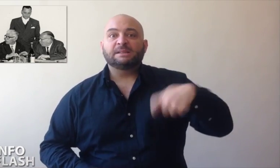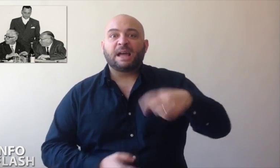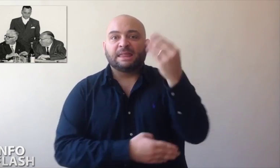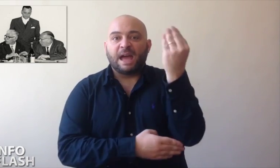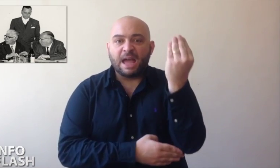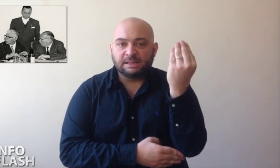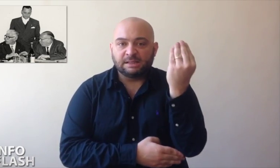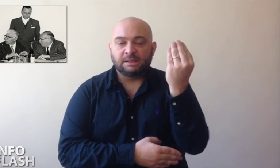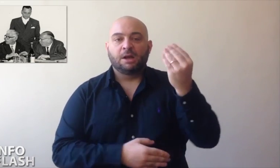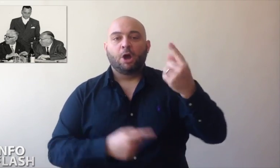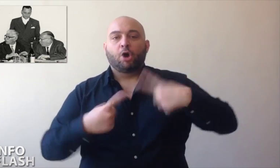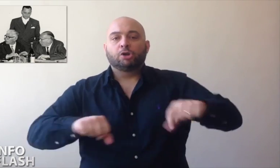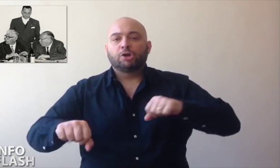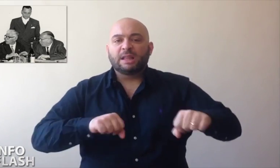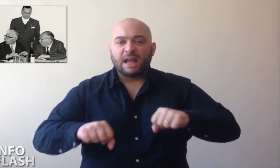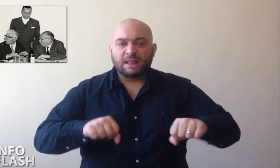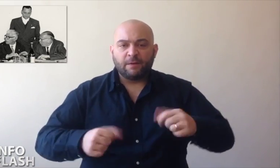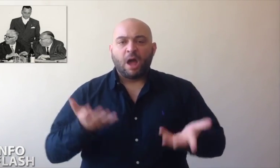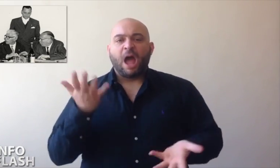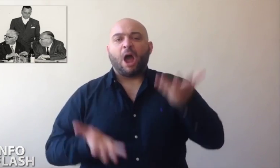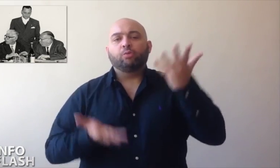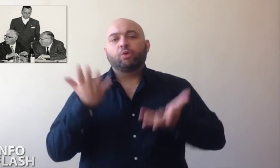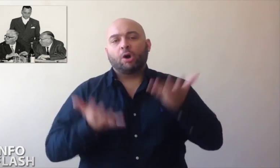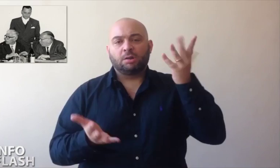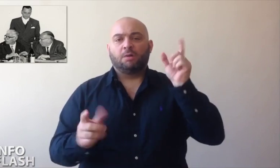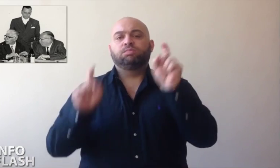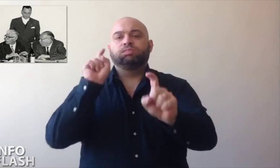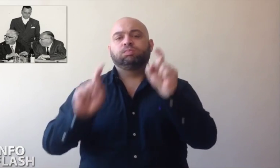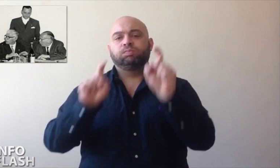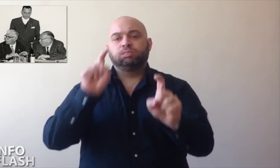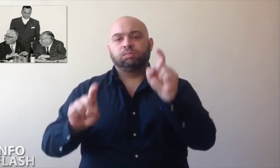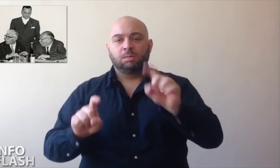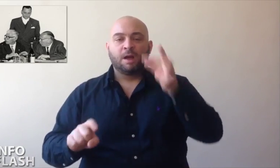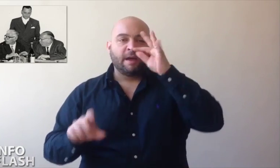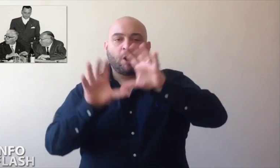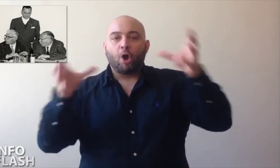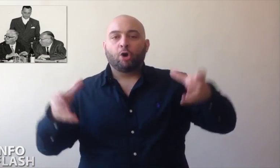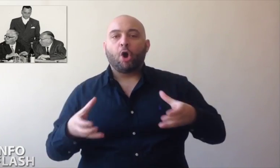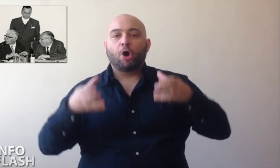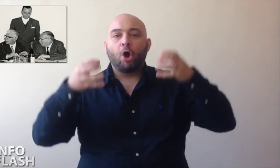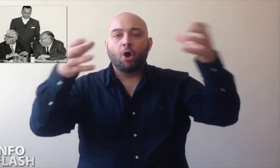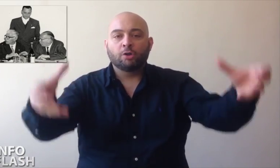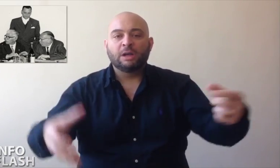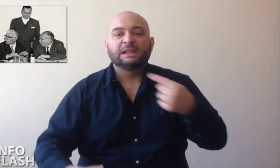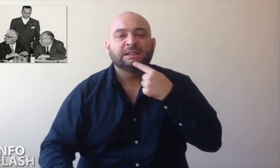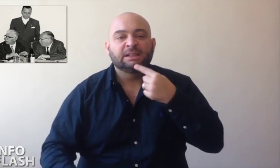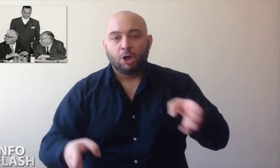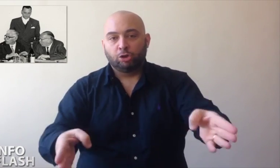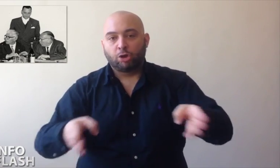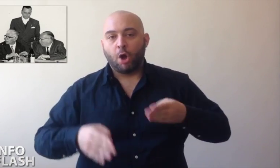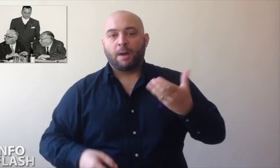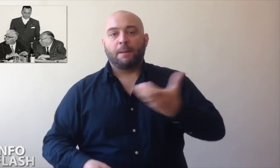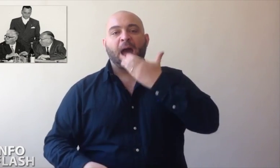Il Presidente dell'ENS, Il Consiglio Direttivo ENS e le autorità consegnano la corona nella tomba